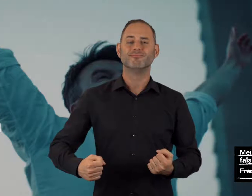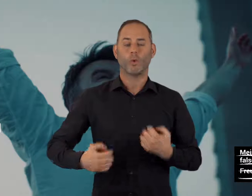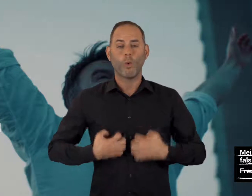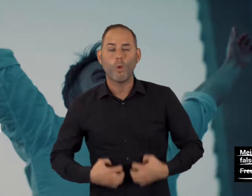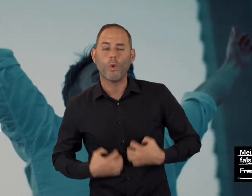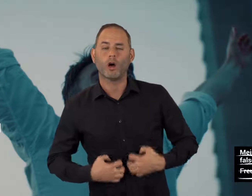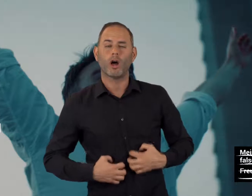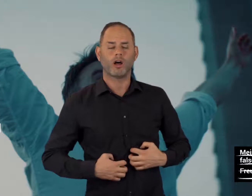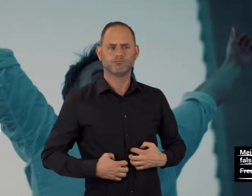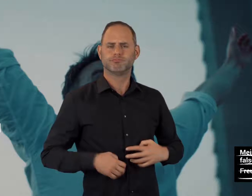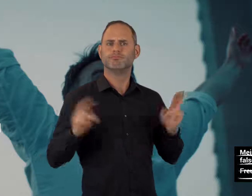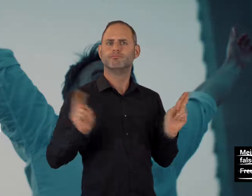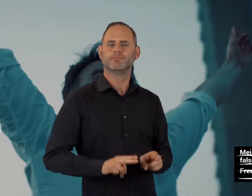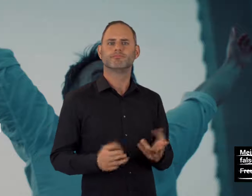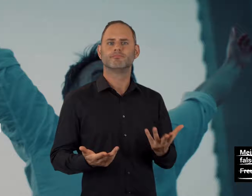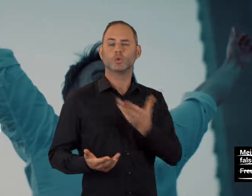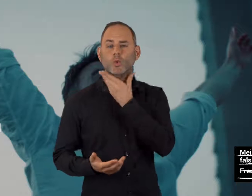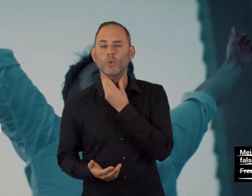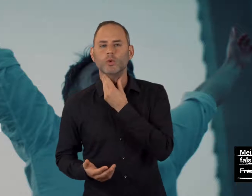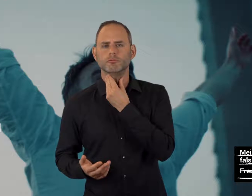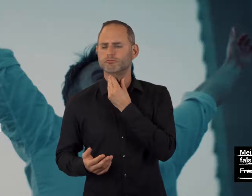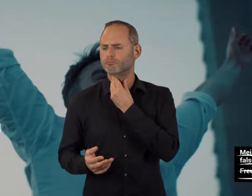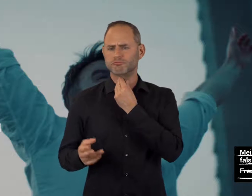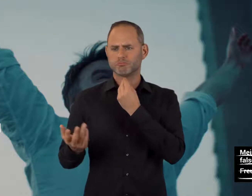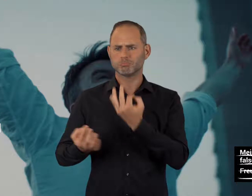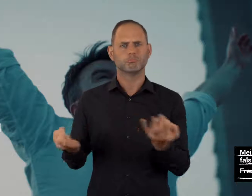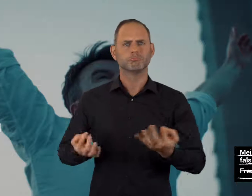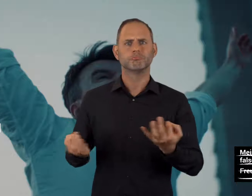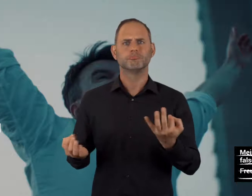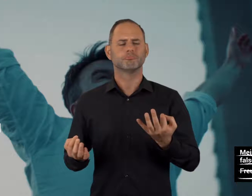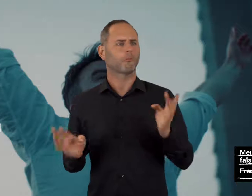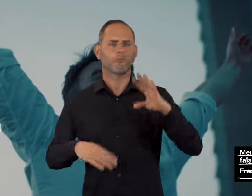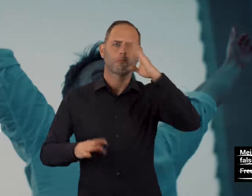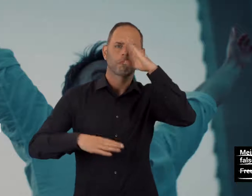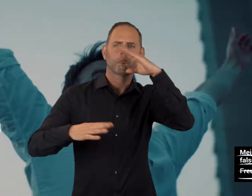Außerdem wird das Hunger- und Durstgefühl reduziert und